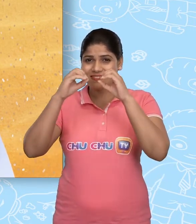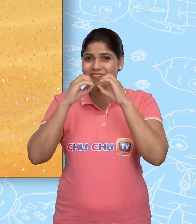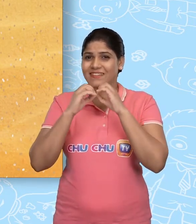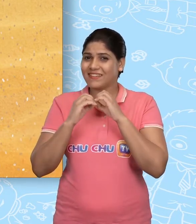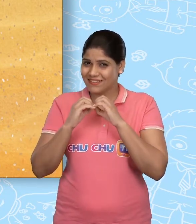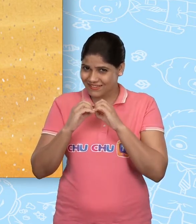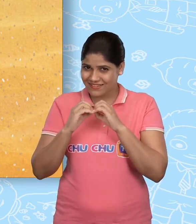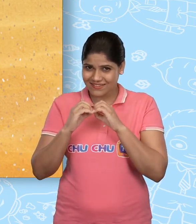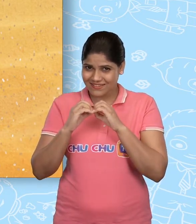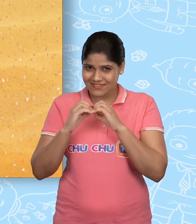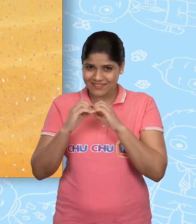B...